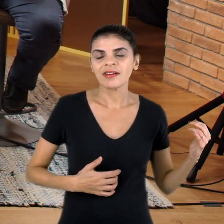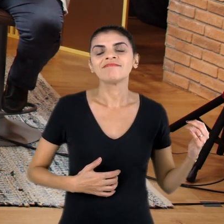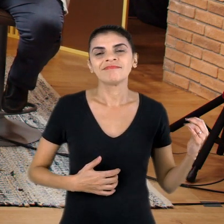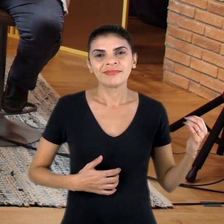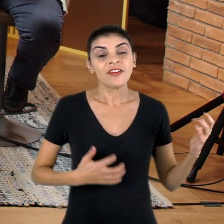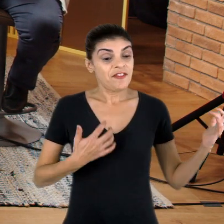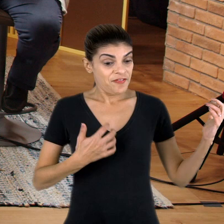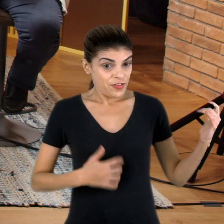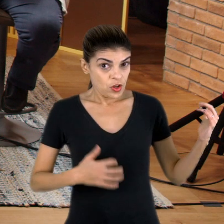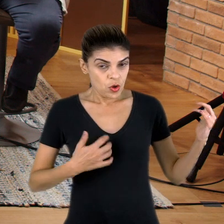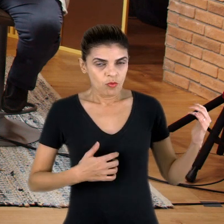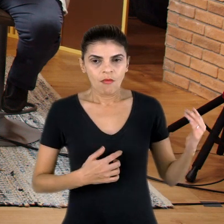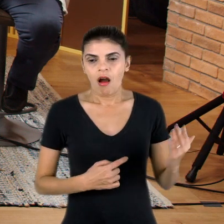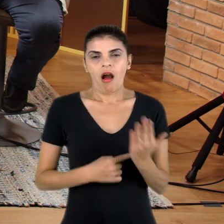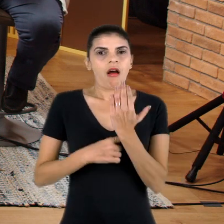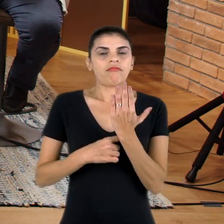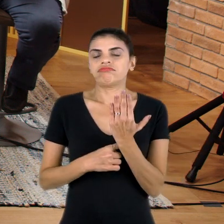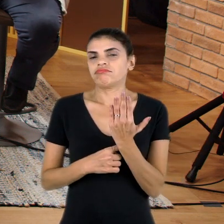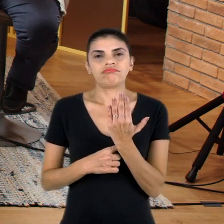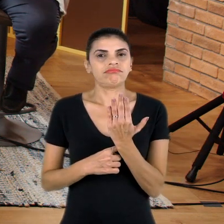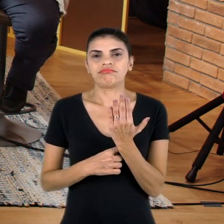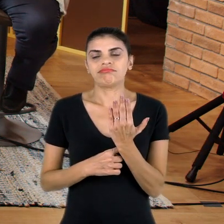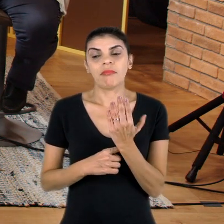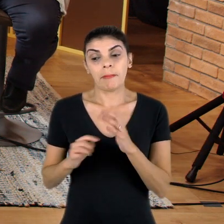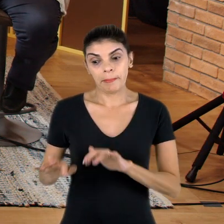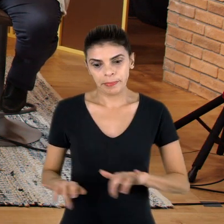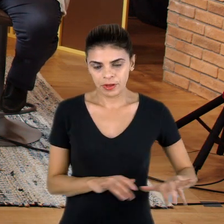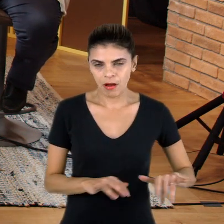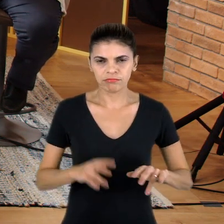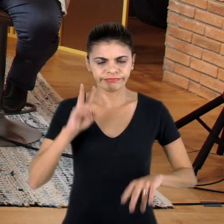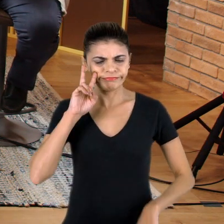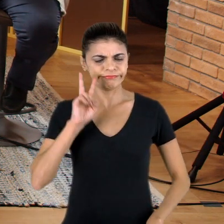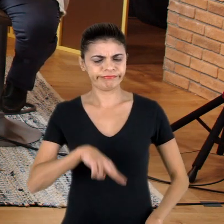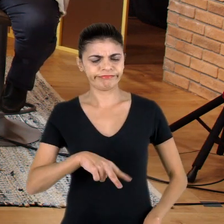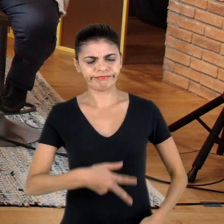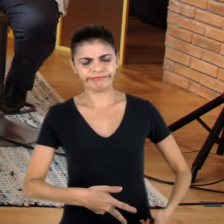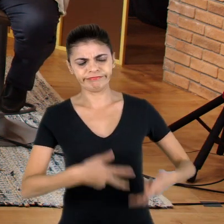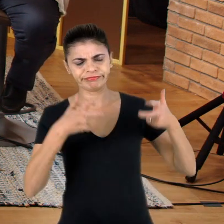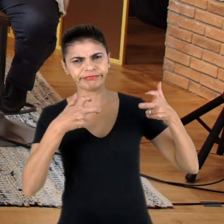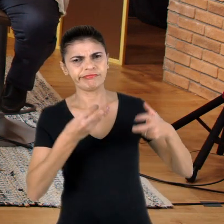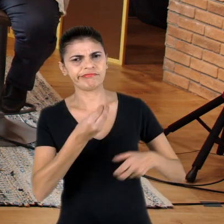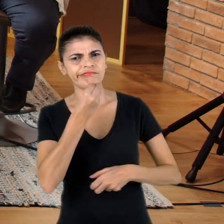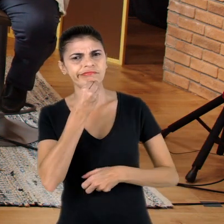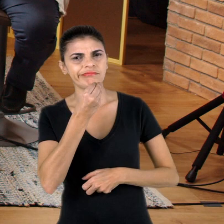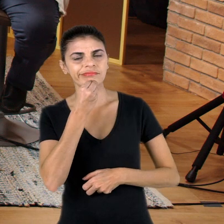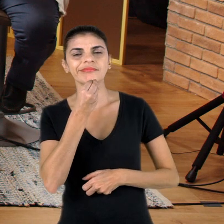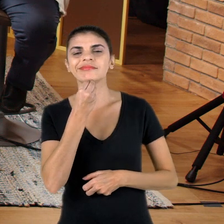não ajuda tanto quanto o piano. O piano você olha, é bom demais, né? Por isso que eu acho, realmente o que você falou.